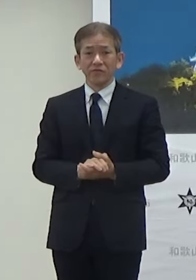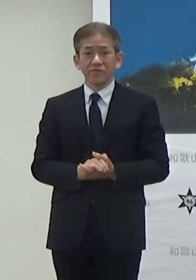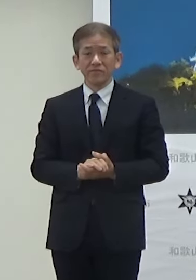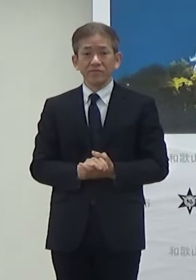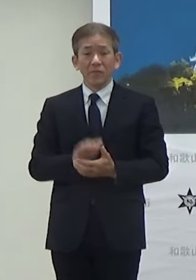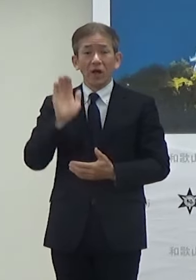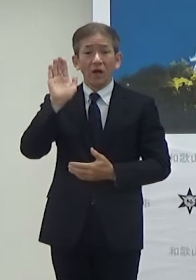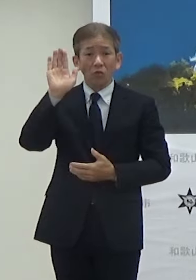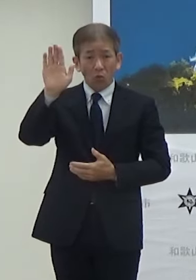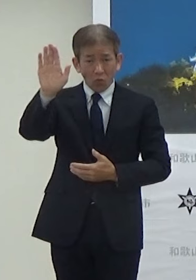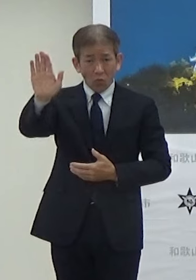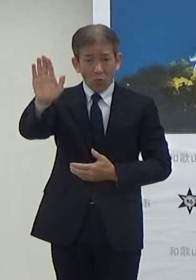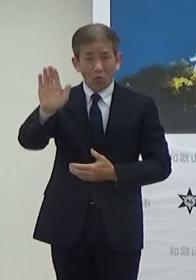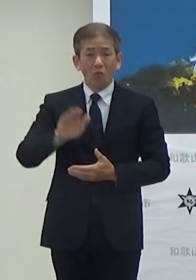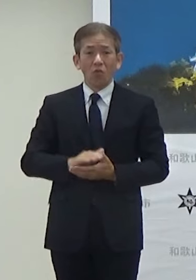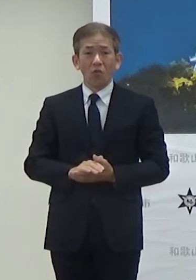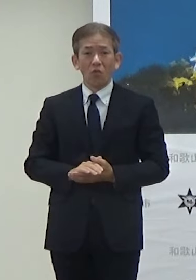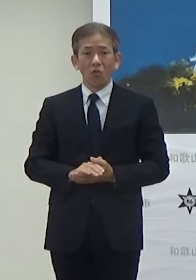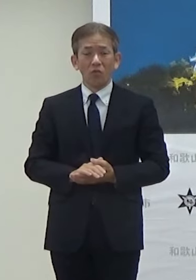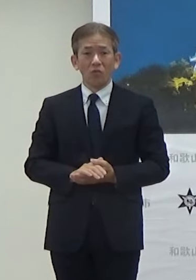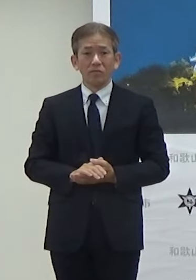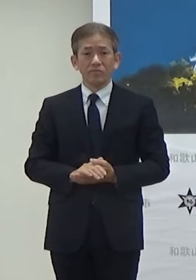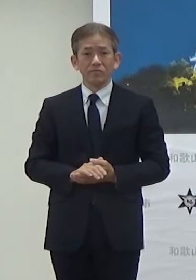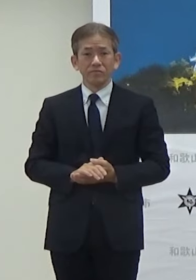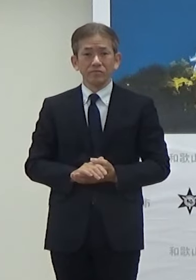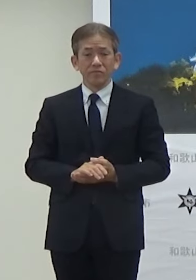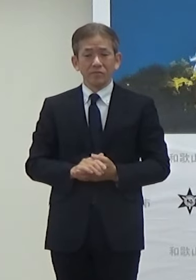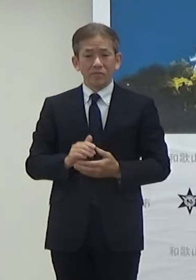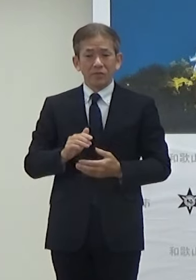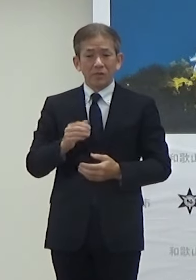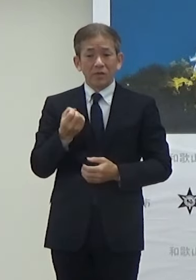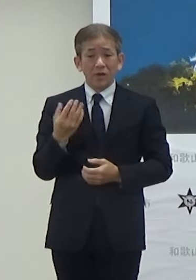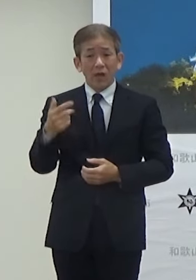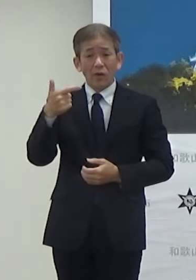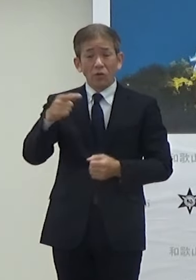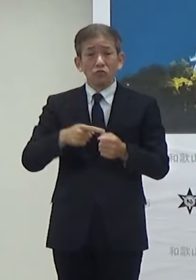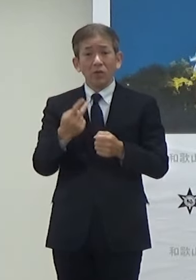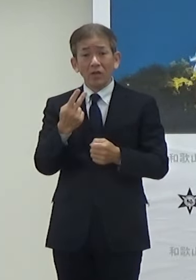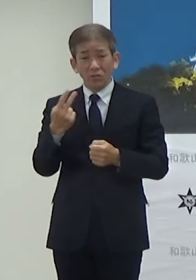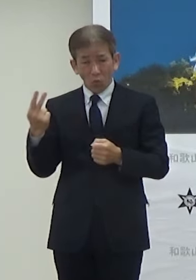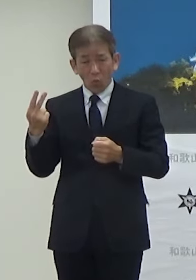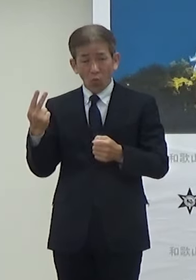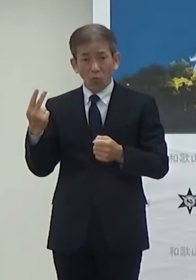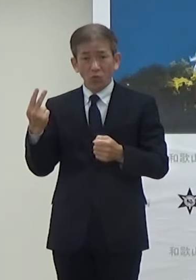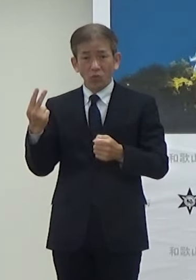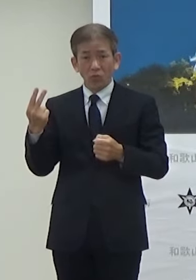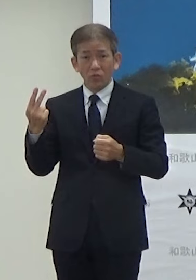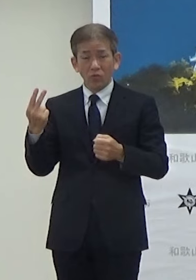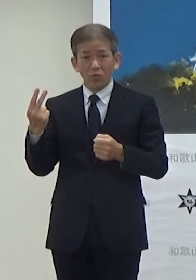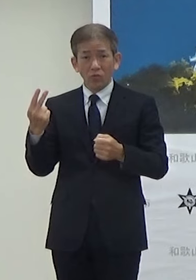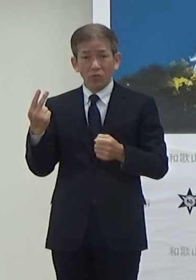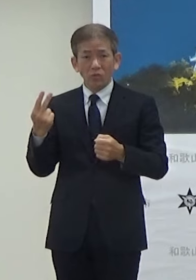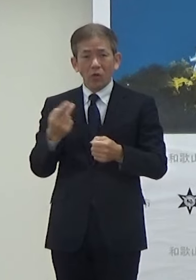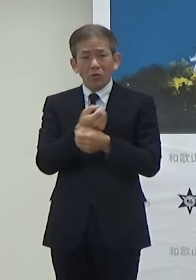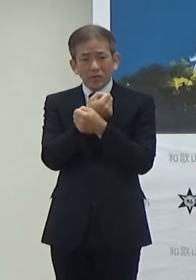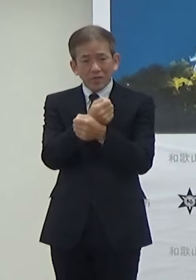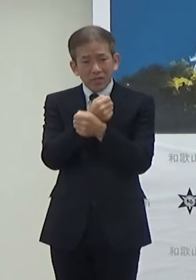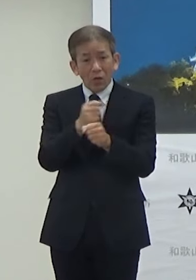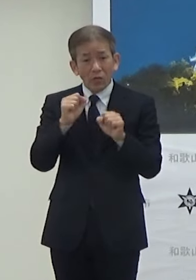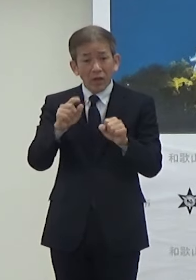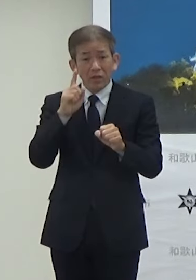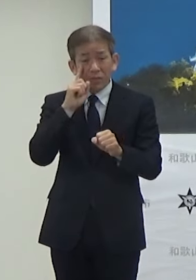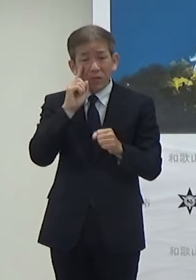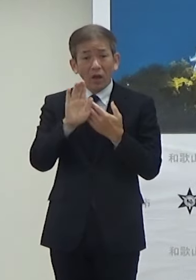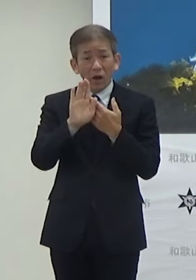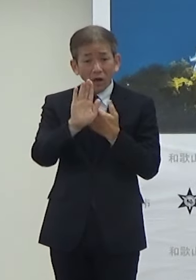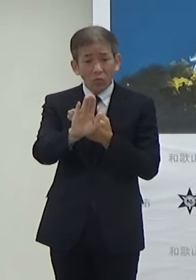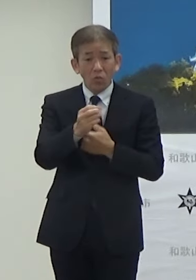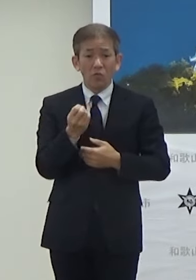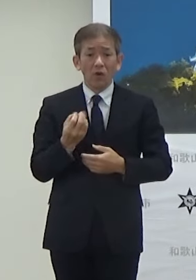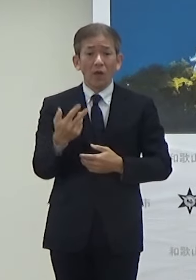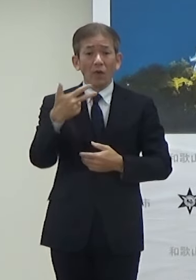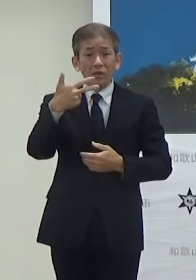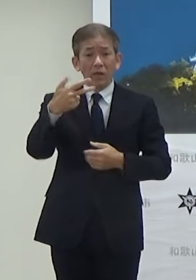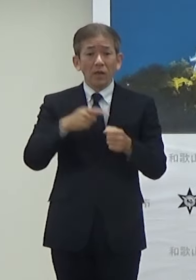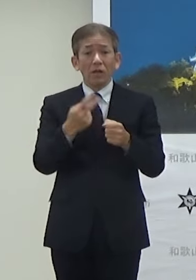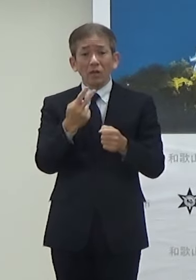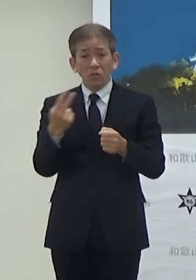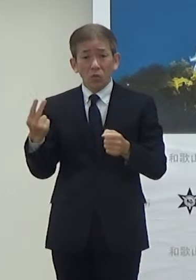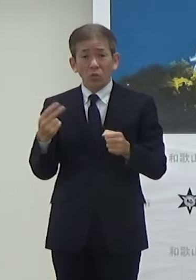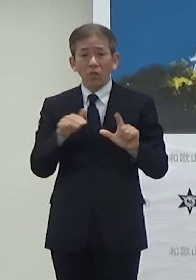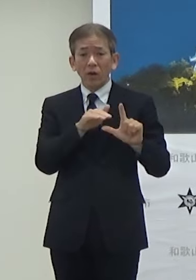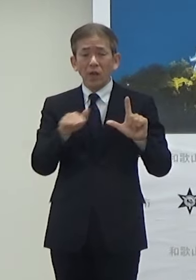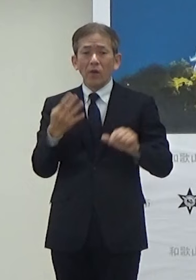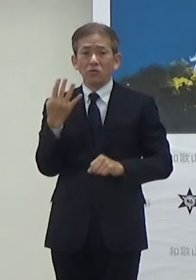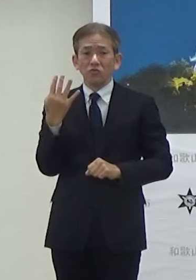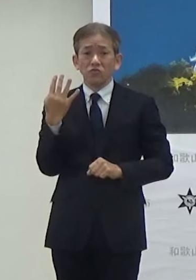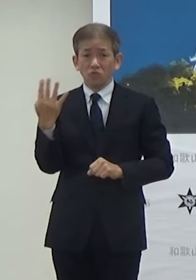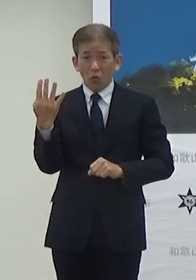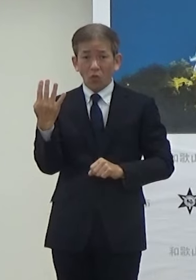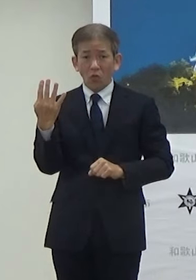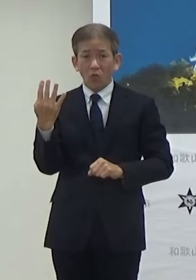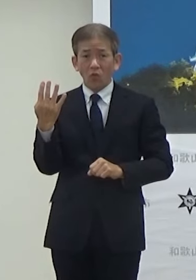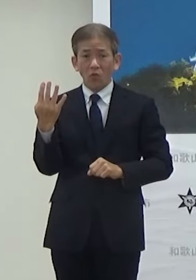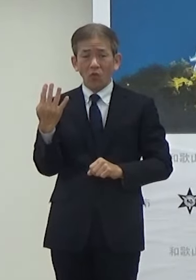今後6年度来年度の実証実験も含めて7年度にはレベル4の方をほぼ無人で